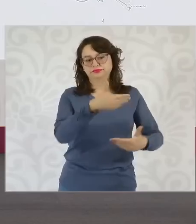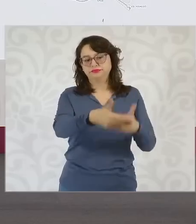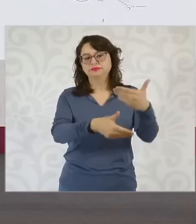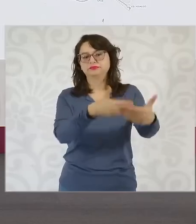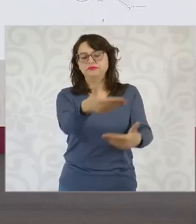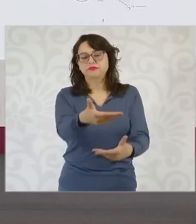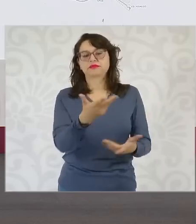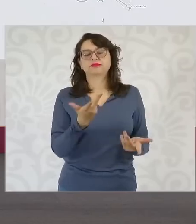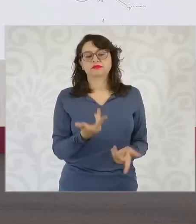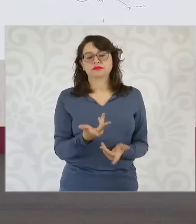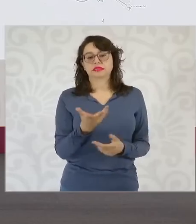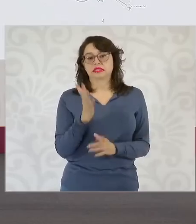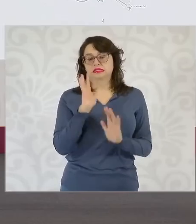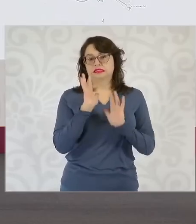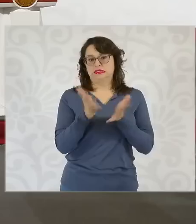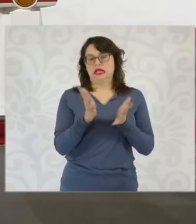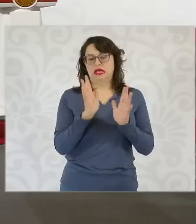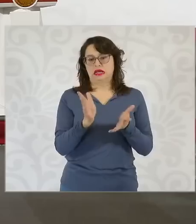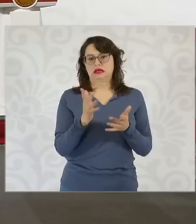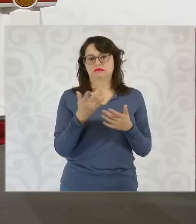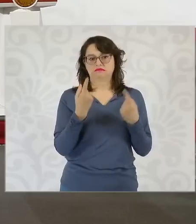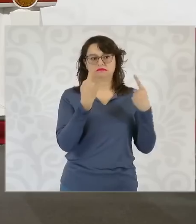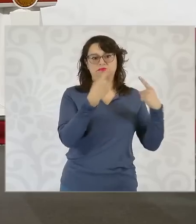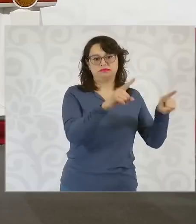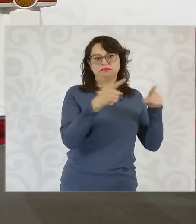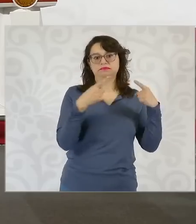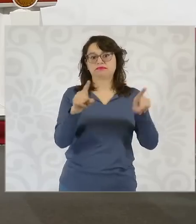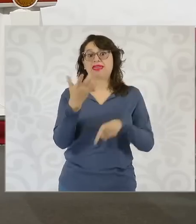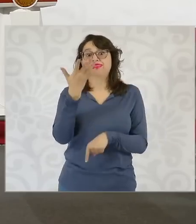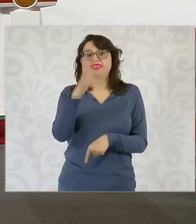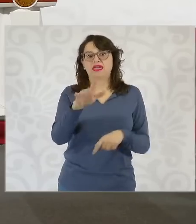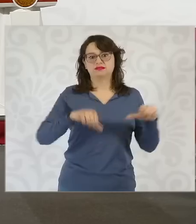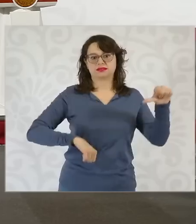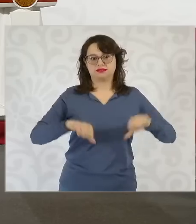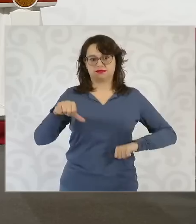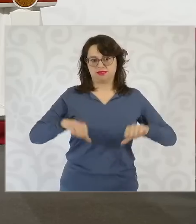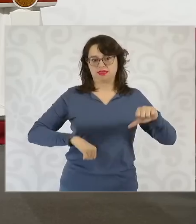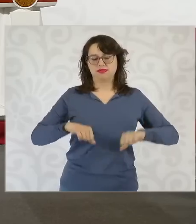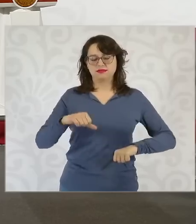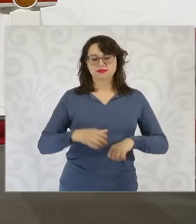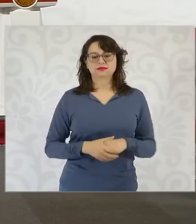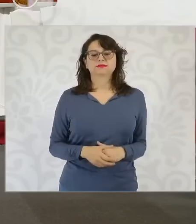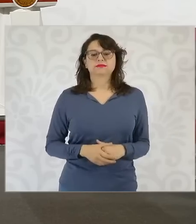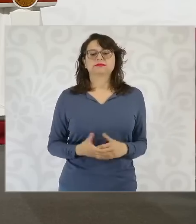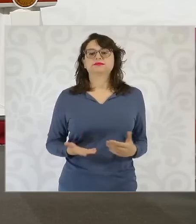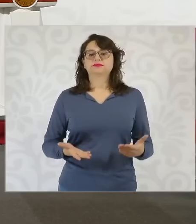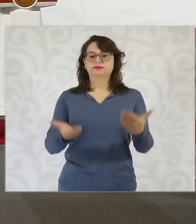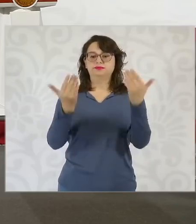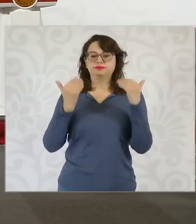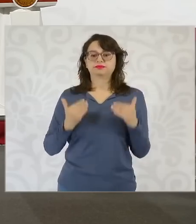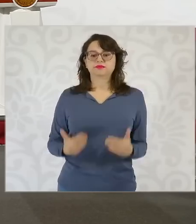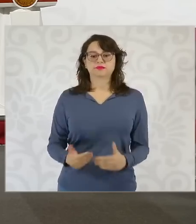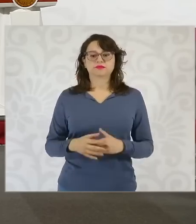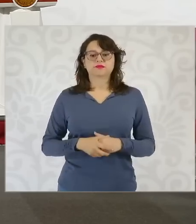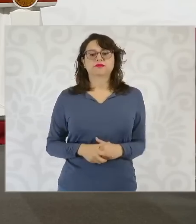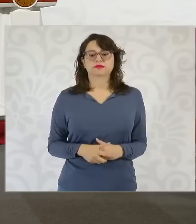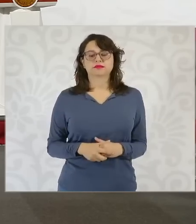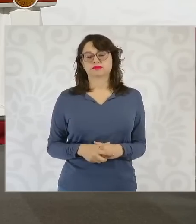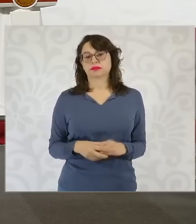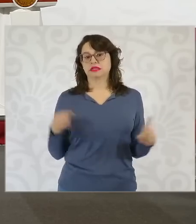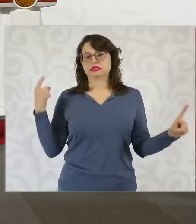en cerca de 10 frentes simultáneos la siguiente bueno paso a a describirles Los ejes prioritarios